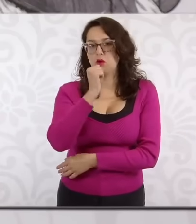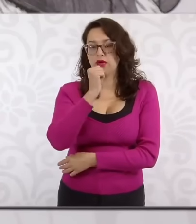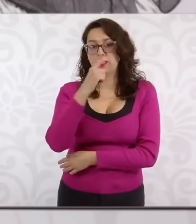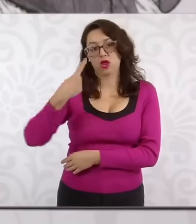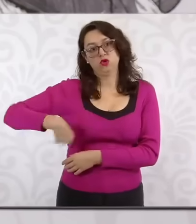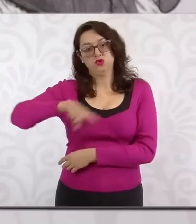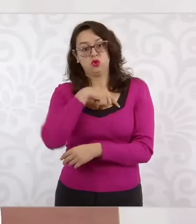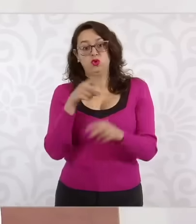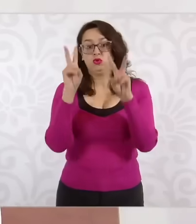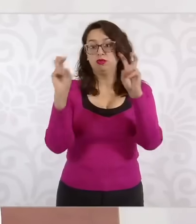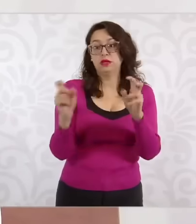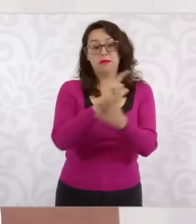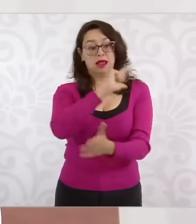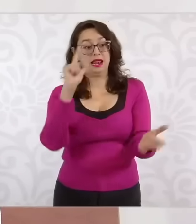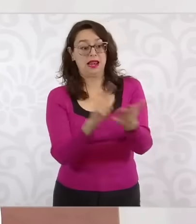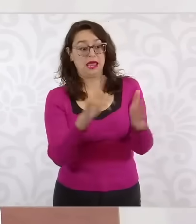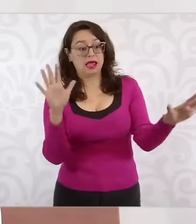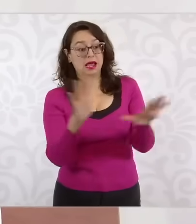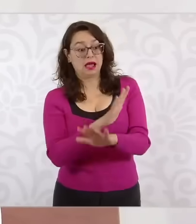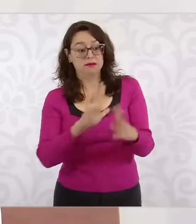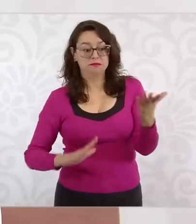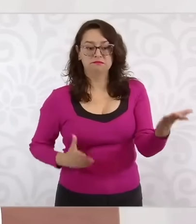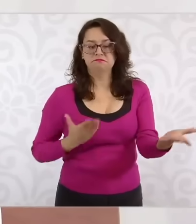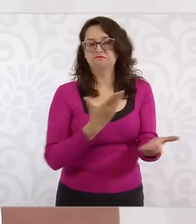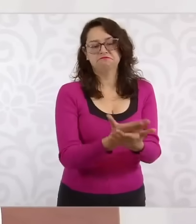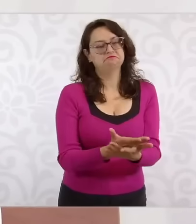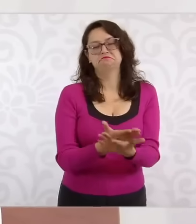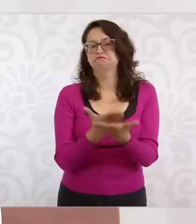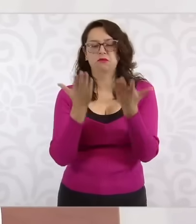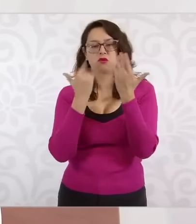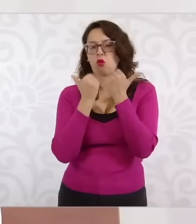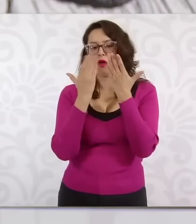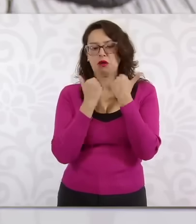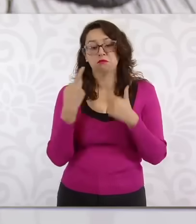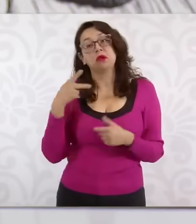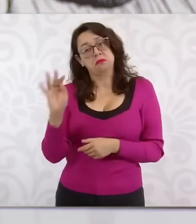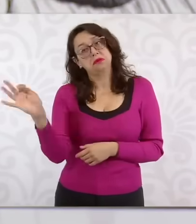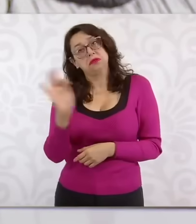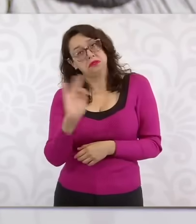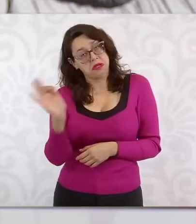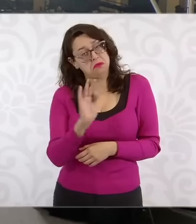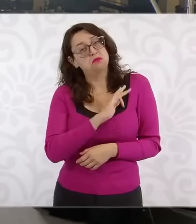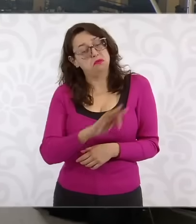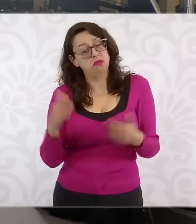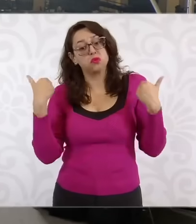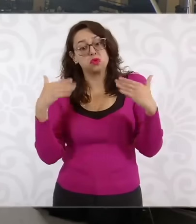el caso de las fiscalías, pero eh puede llegar a ocurrir. Le voy a mencionar unos casos de Sonora.